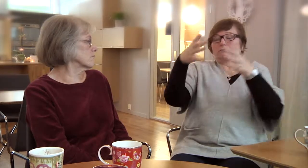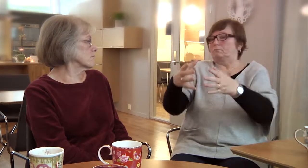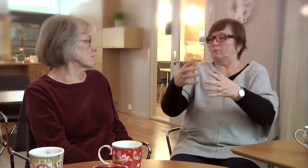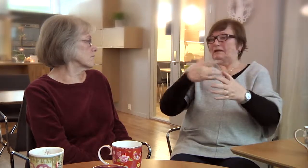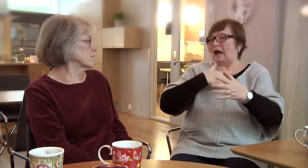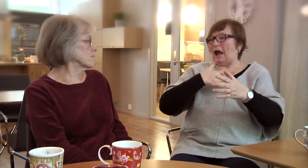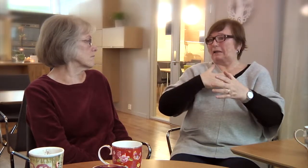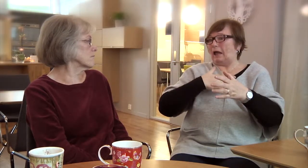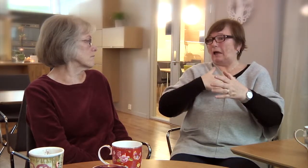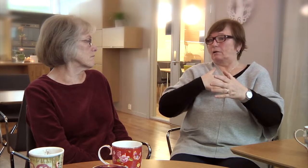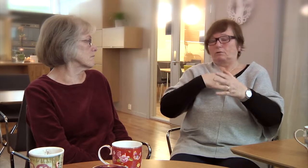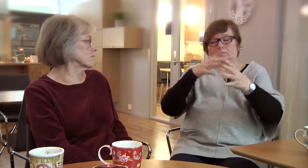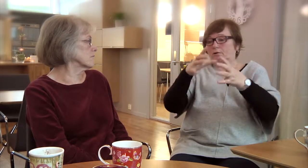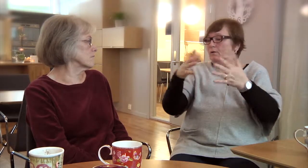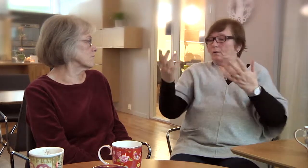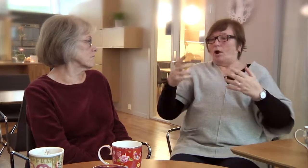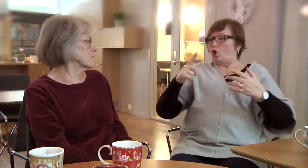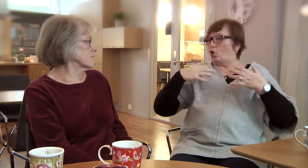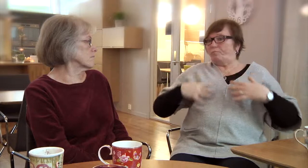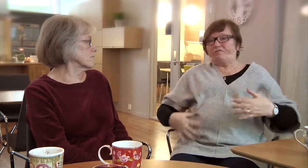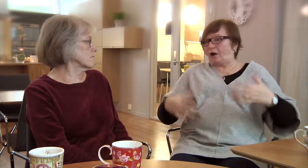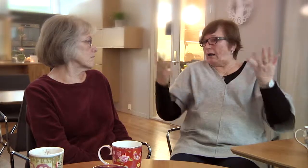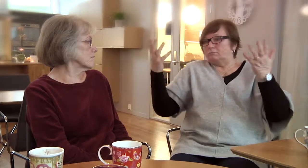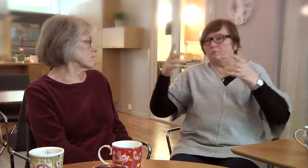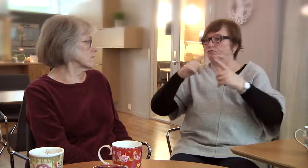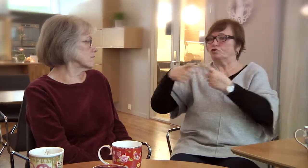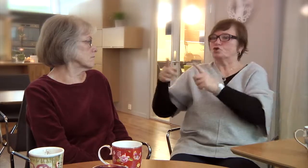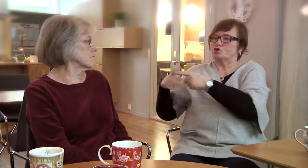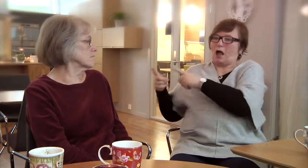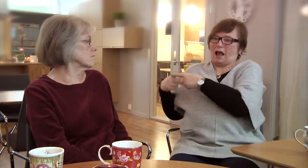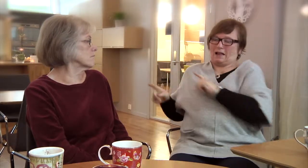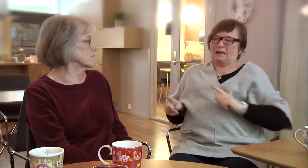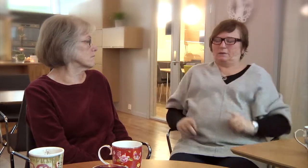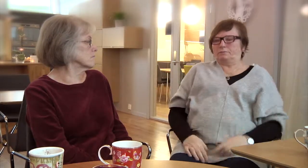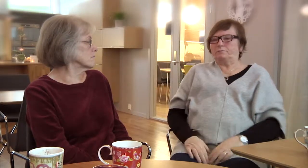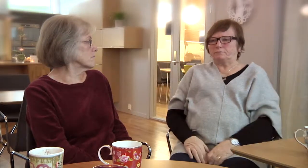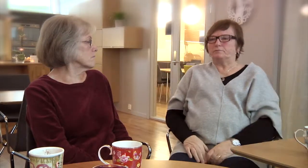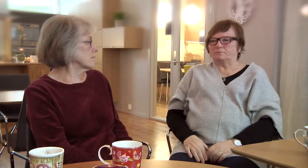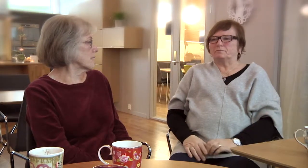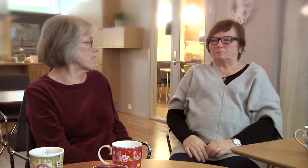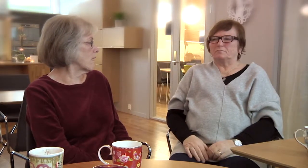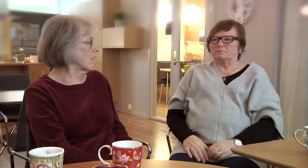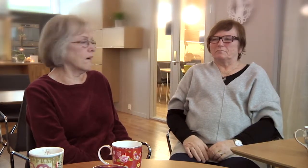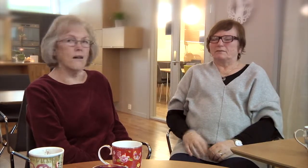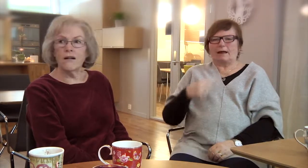f.eks. de som har lungekreft, problemer med hjerte, lymfer. Ulike grupper etter hvert.